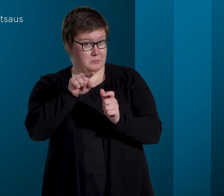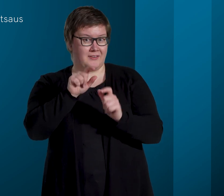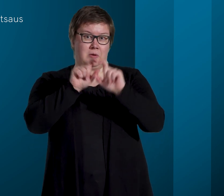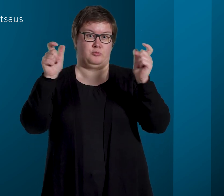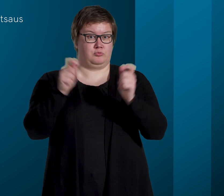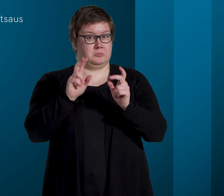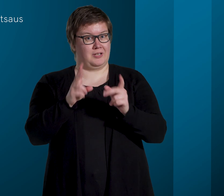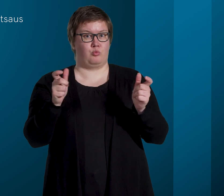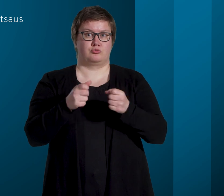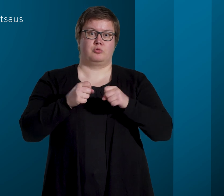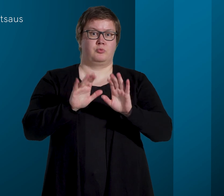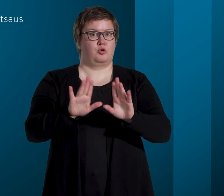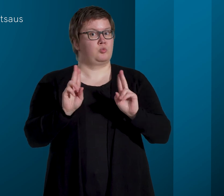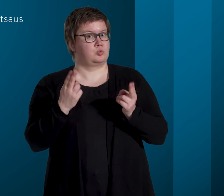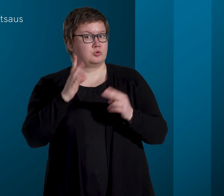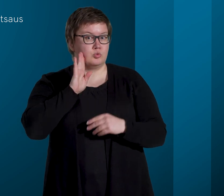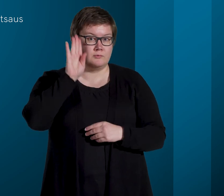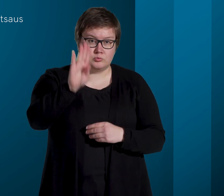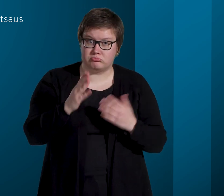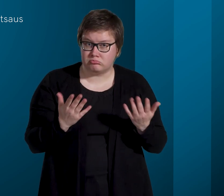ovatko ne yhdistystoiminnan uusi tulevaisuus, -